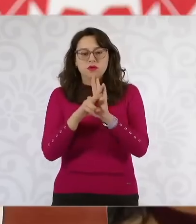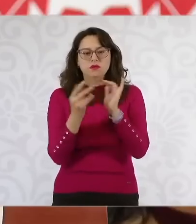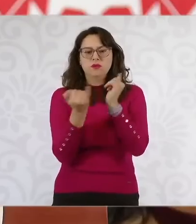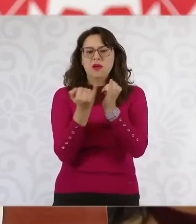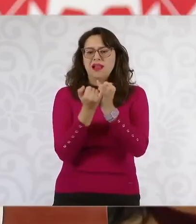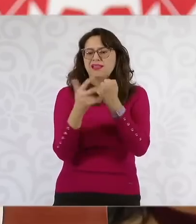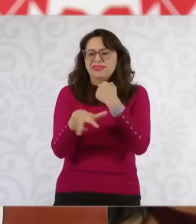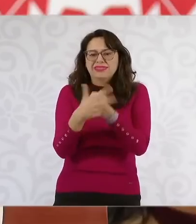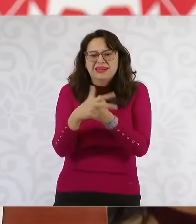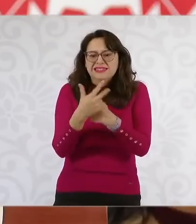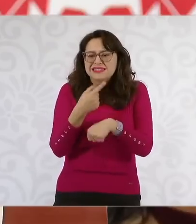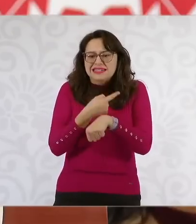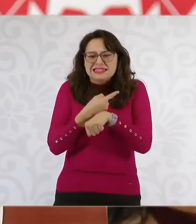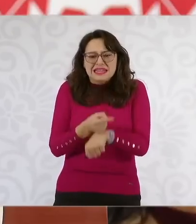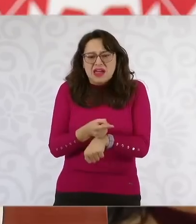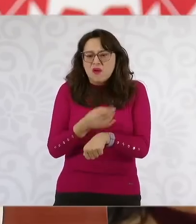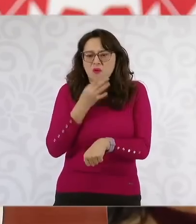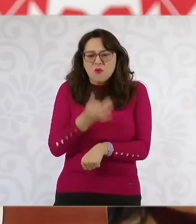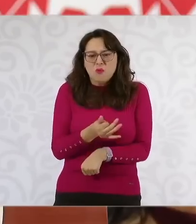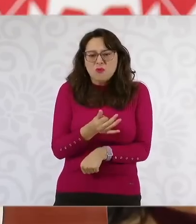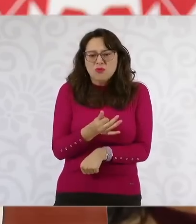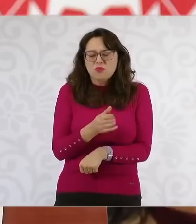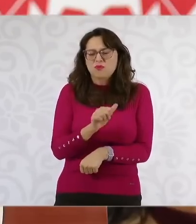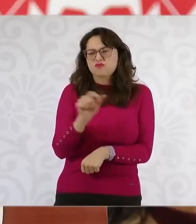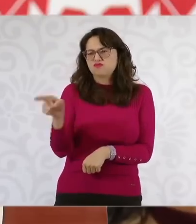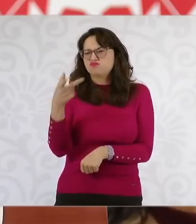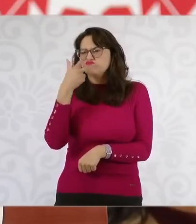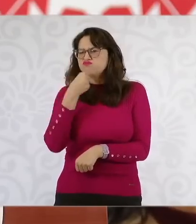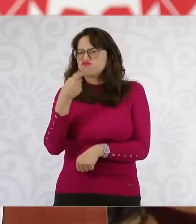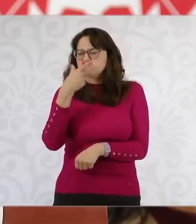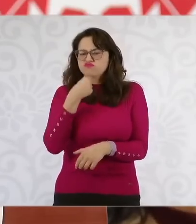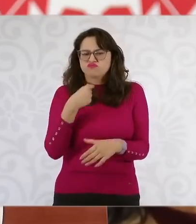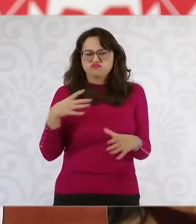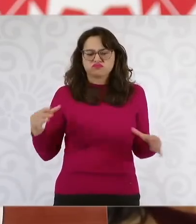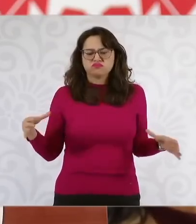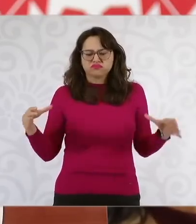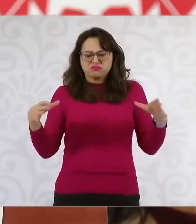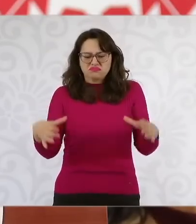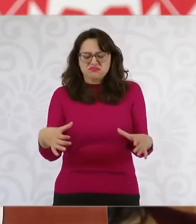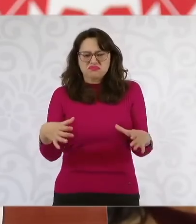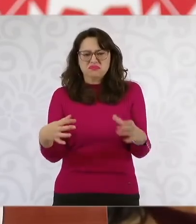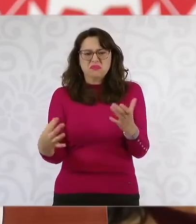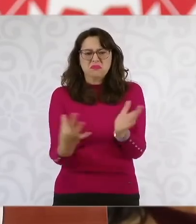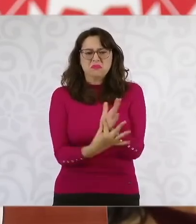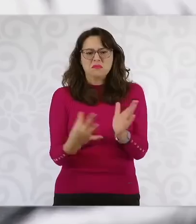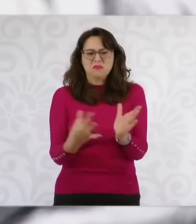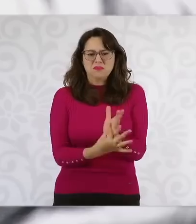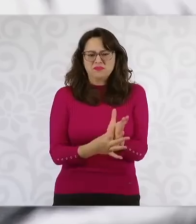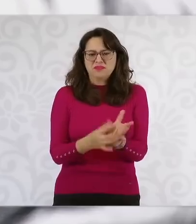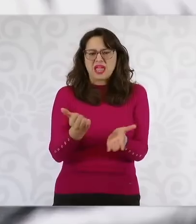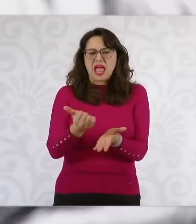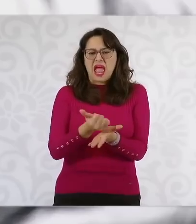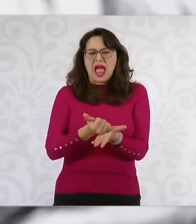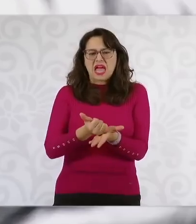hombre no identificado manipulando un recipiente de aluminio con polvo color azul indicando que se